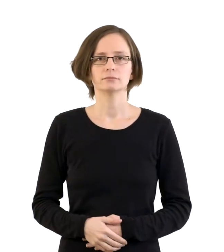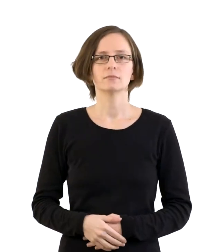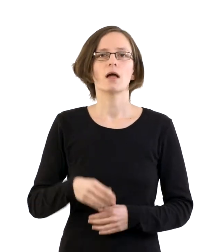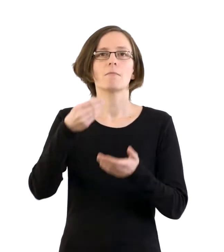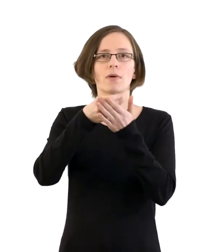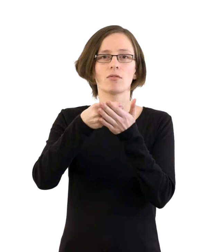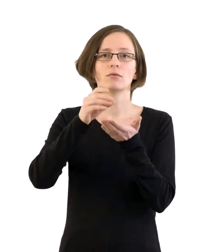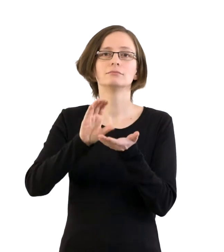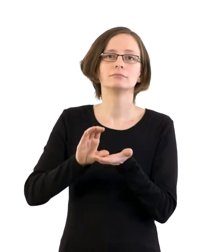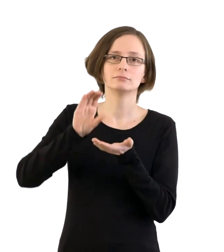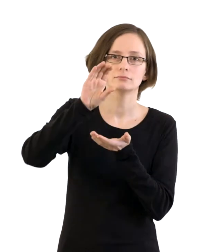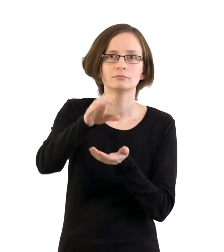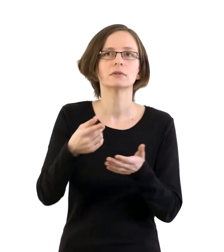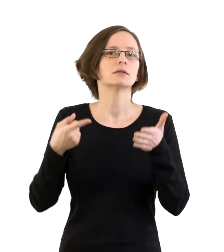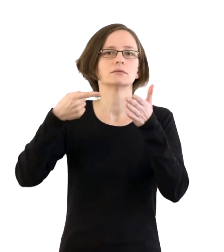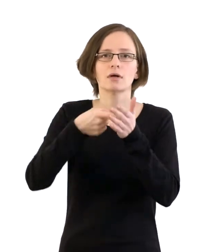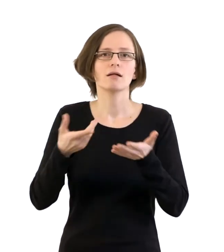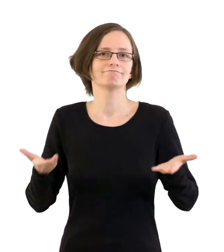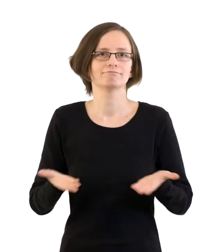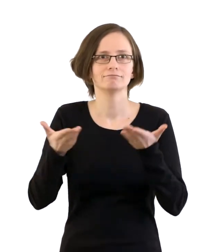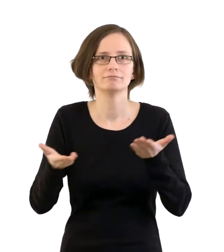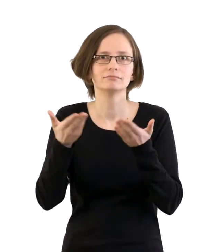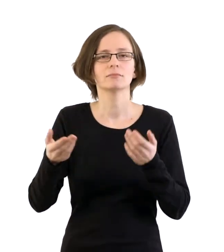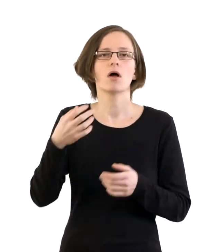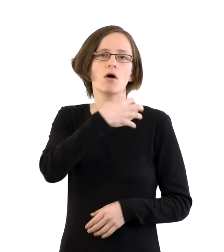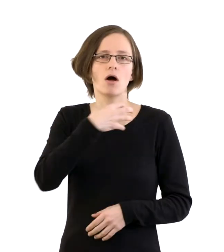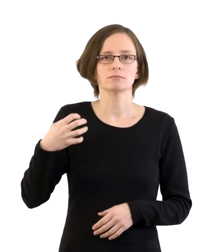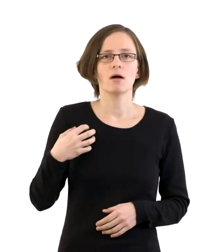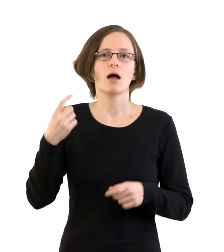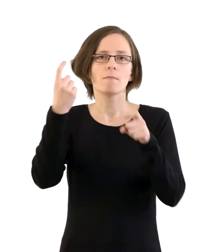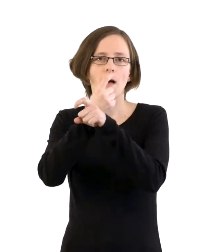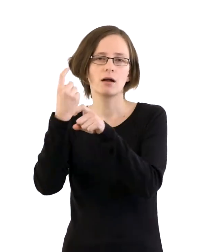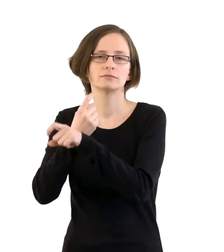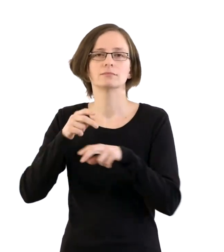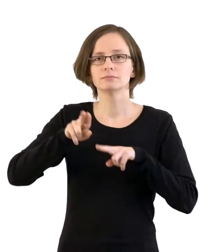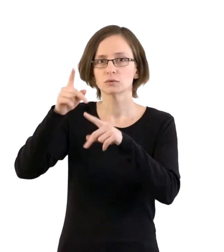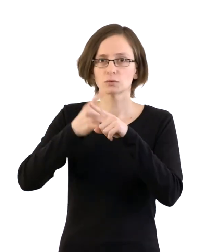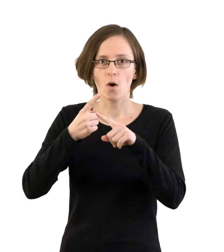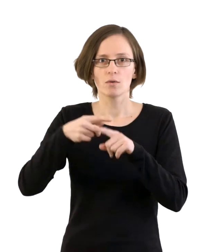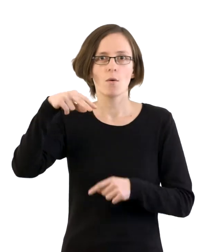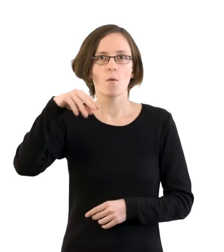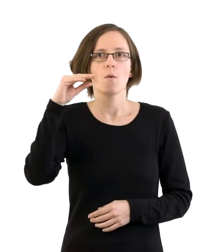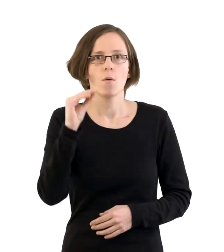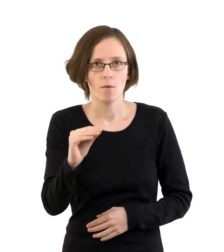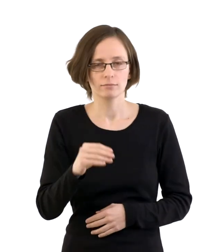Są to środki finansowe wykorzystywane w celu wspierania gospodarek krajów członkowskich Unii Europejskiej.